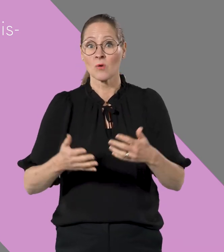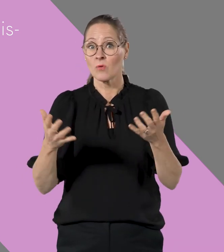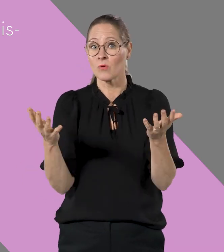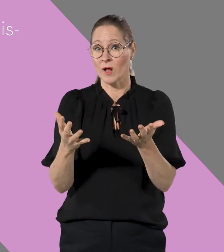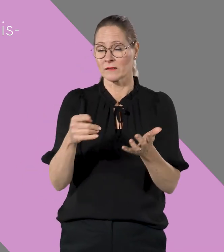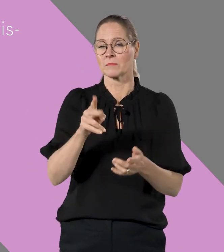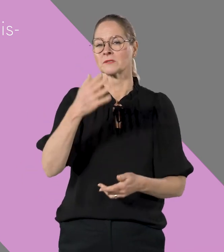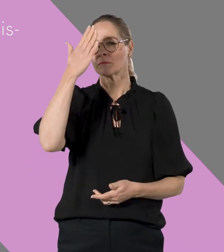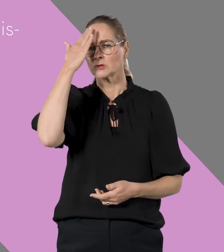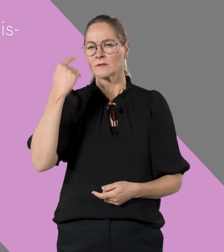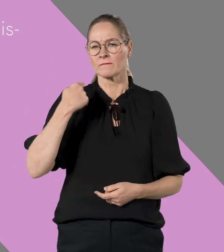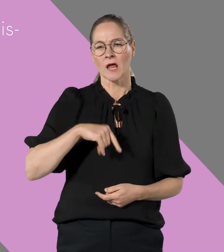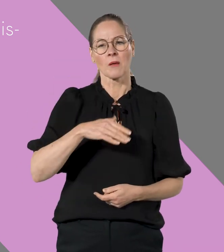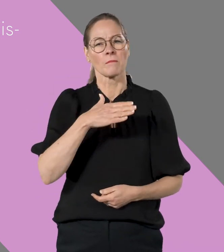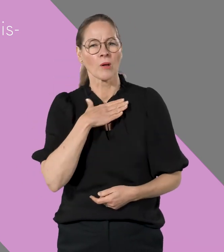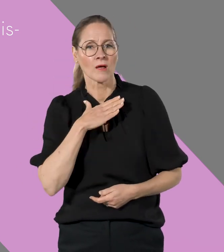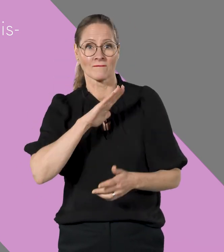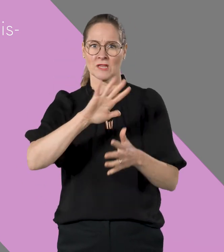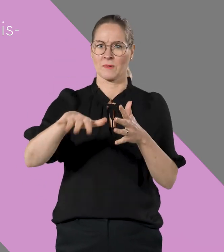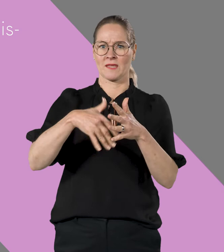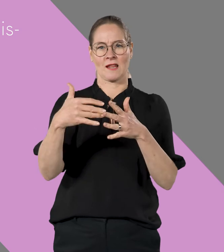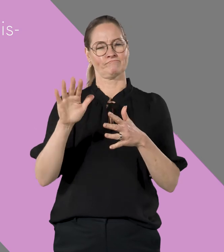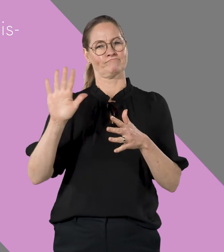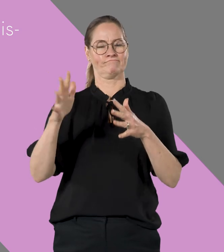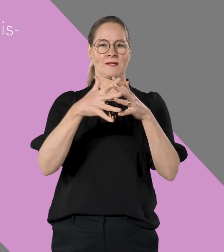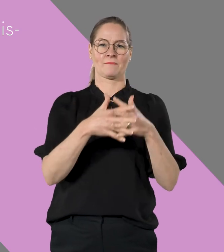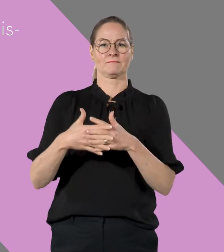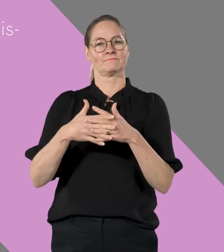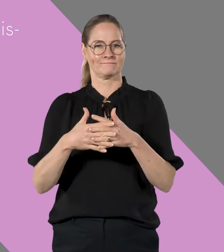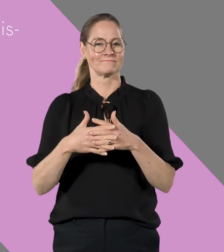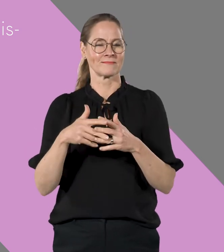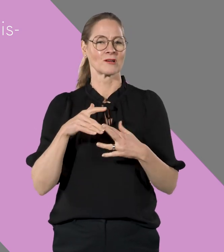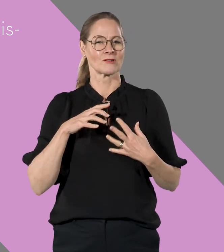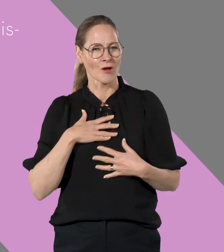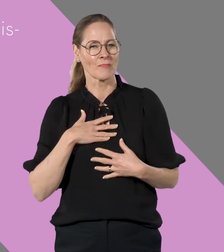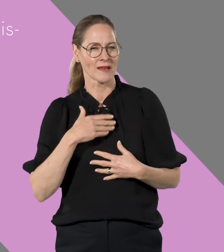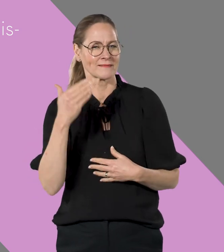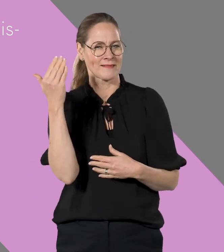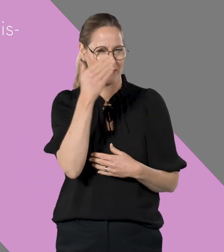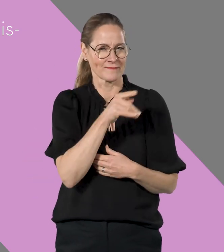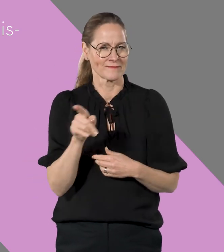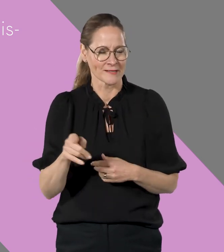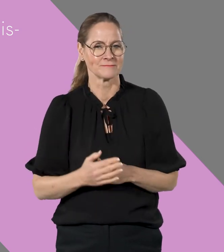”WHAT?” on mustavalkoinen, mykkä ja viittomakielinen yhdysvaltalaiskomedia, -